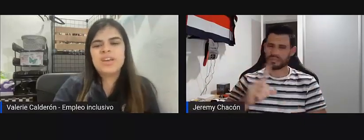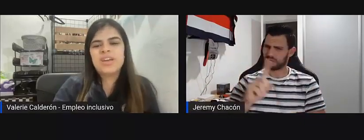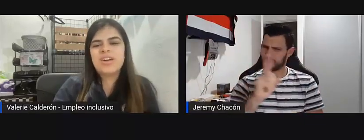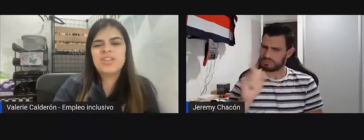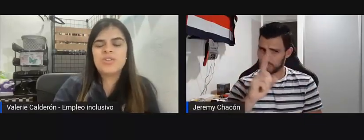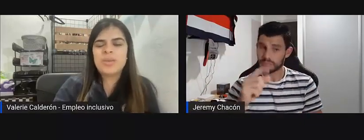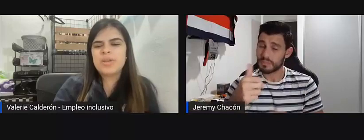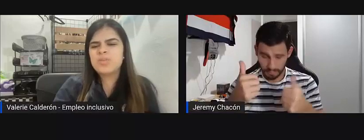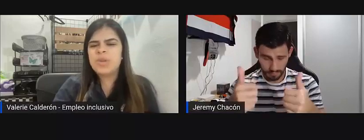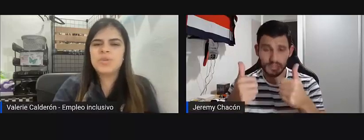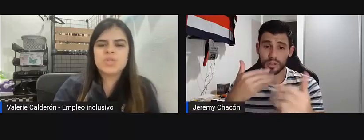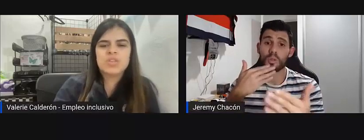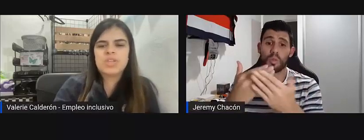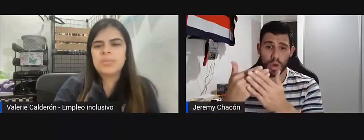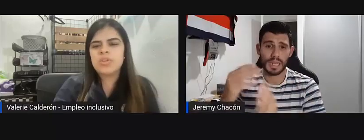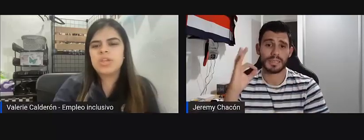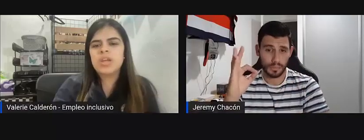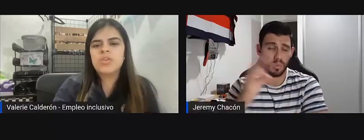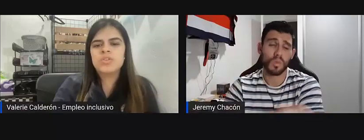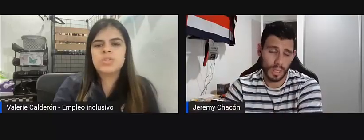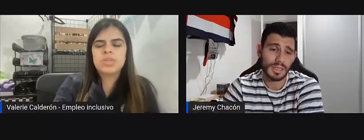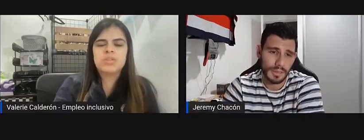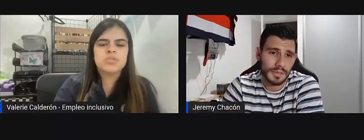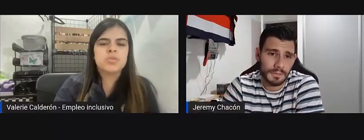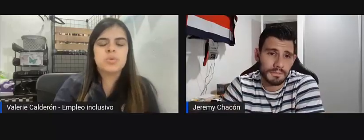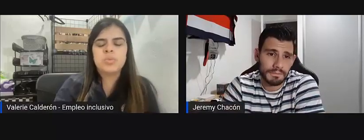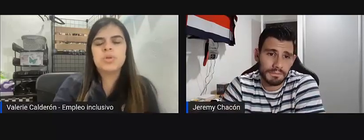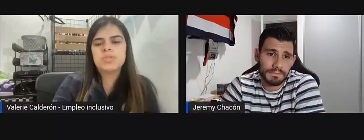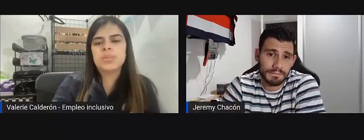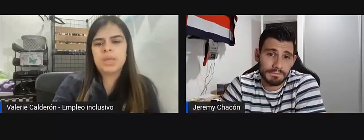que ay no que más o menos que no tal vez no tenga el conocimiento son muy buenos también